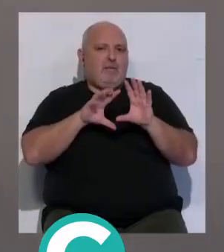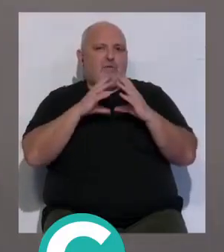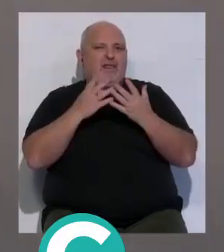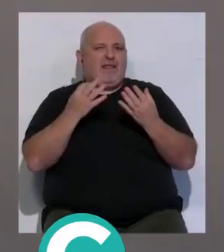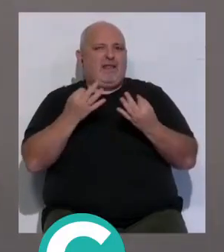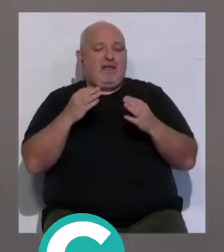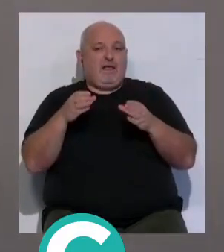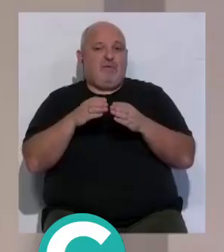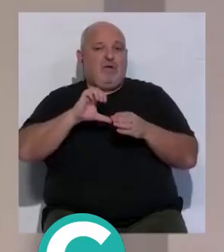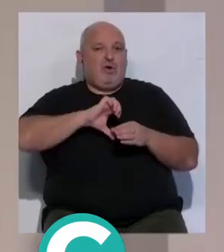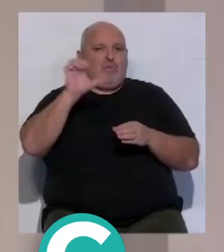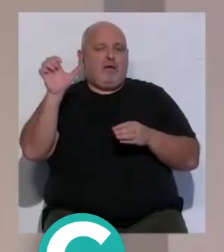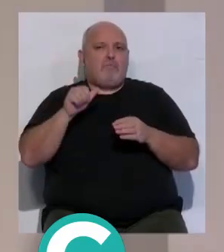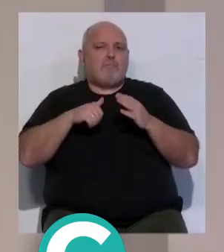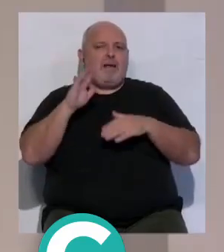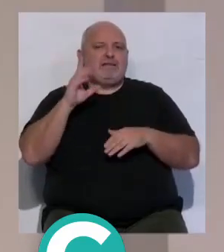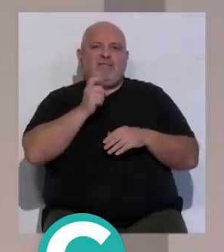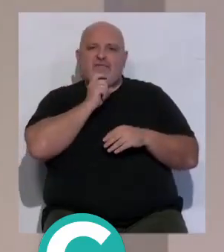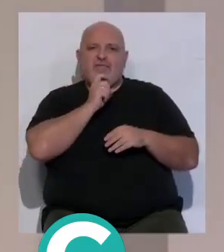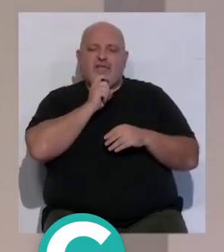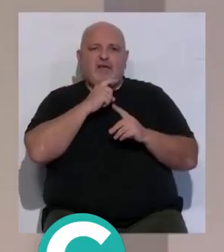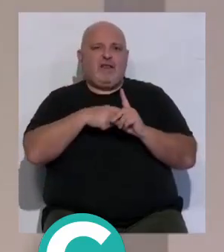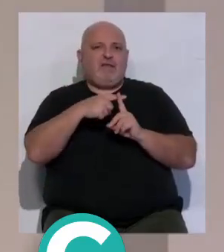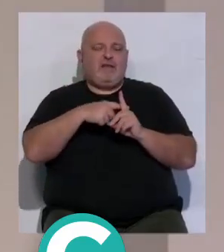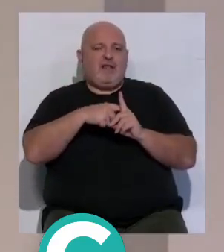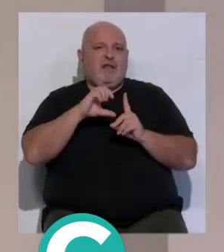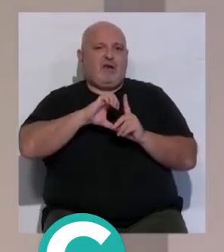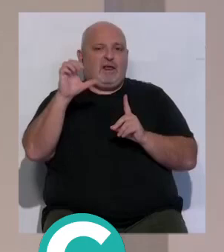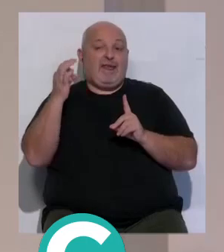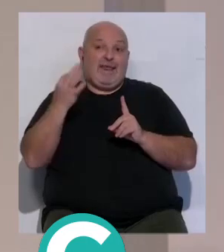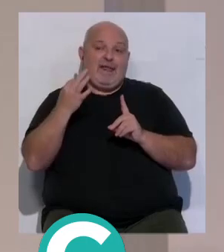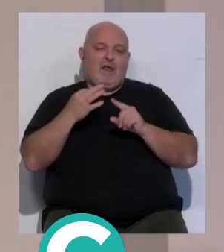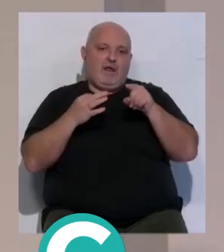los equipos europeos tienen más dificultades por el nivel existente en Europa que la facilidades